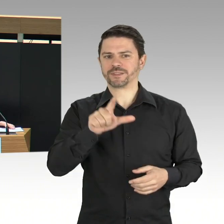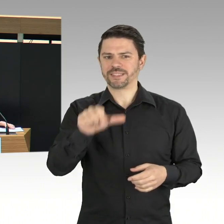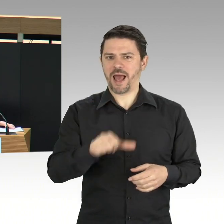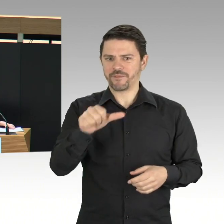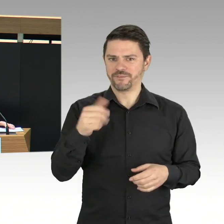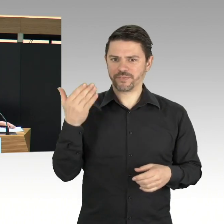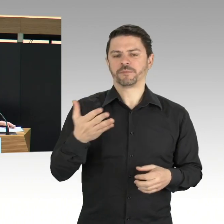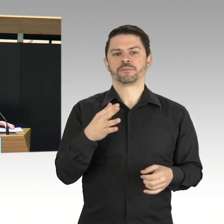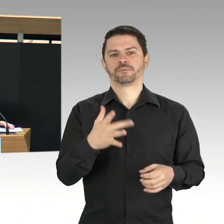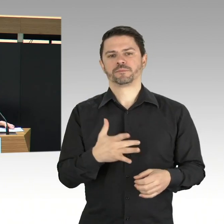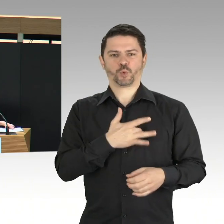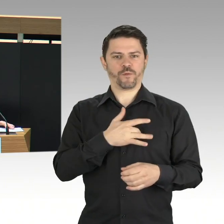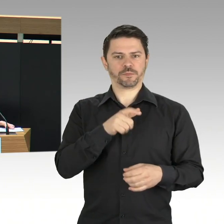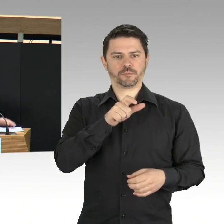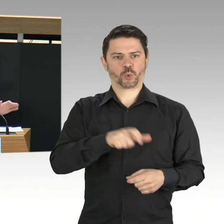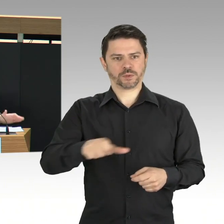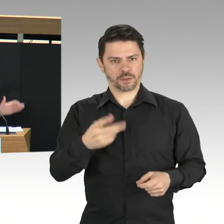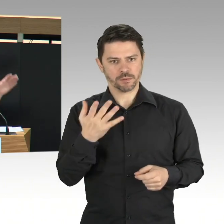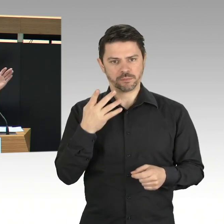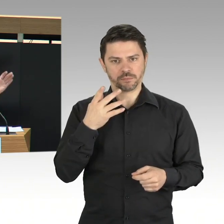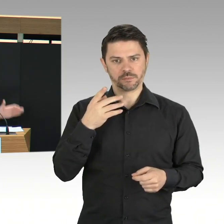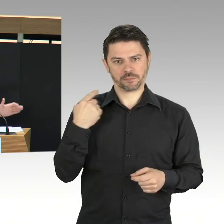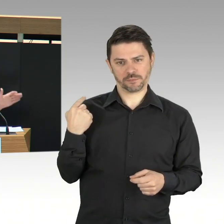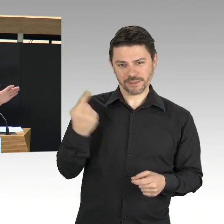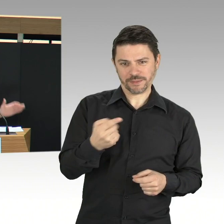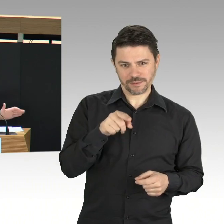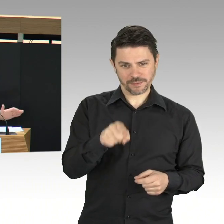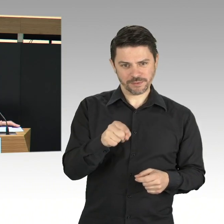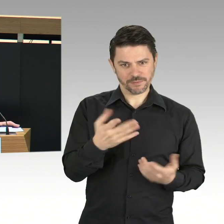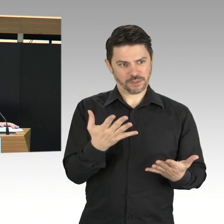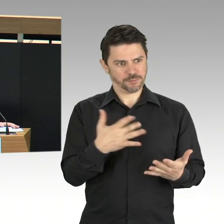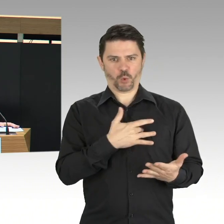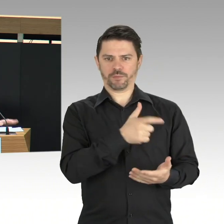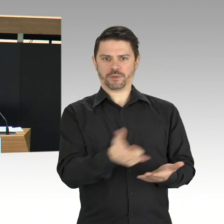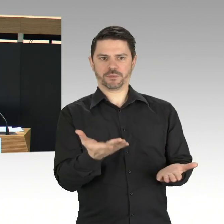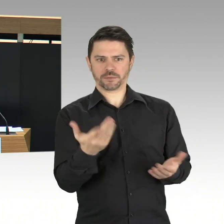Wir sind es leid, dass die Menschen das Vertrauen in den Rechtsstaat oder die Demokratie verlieren